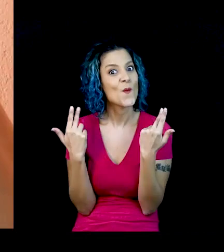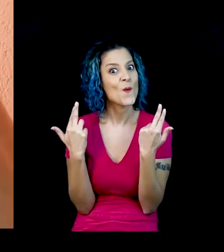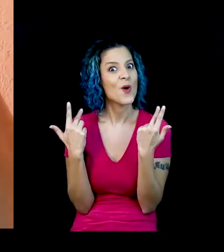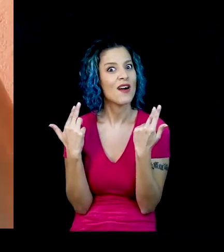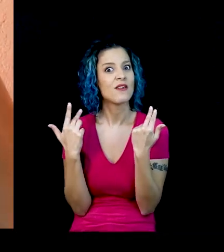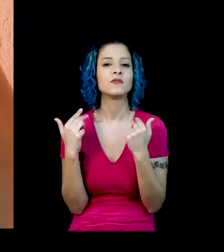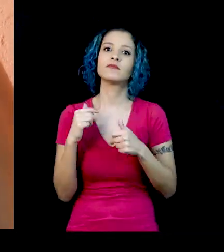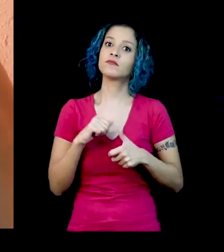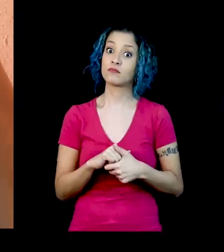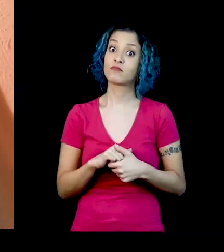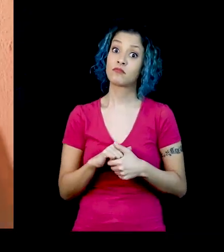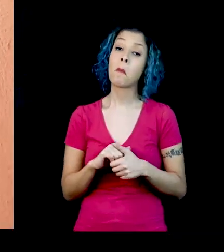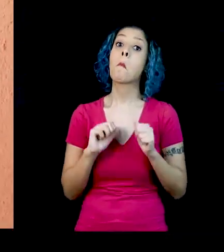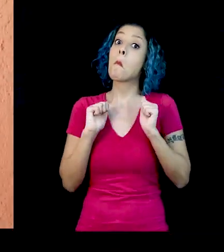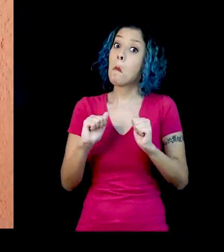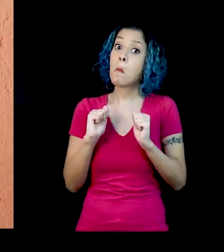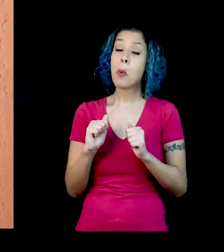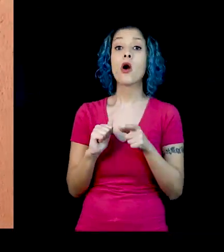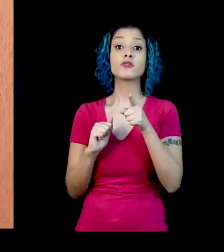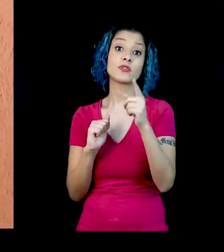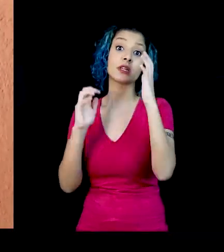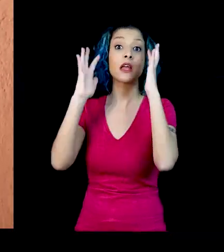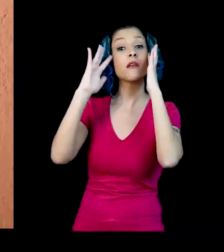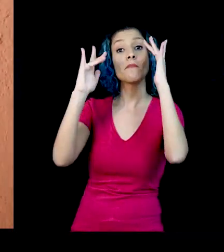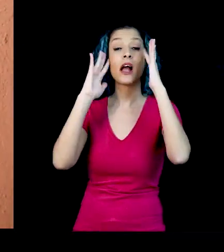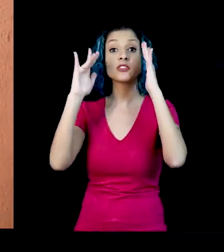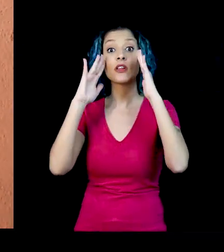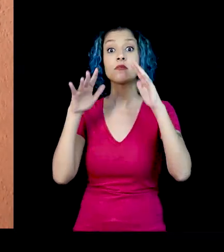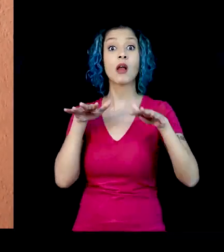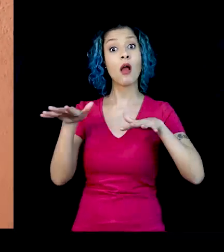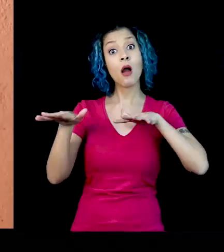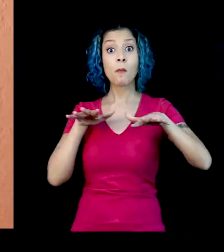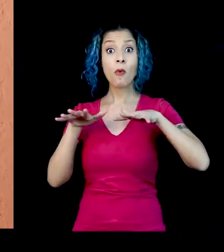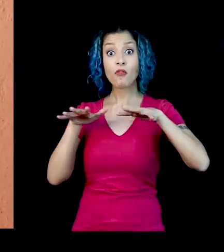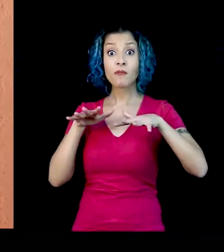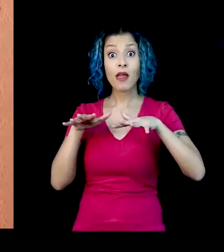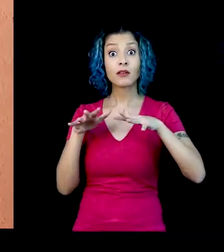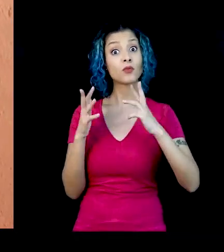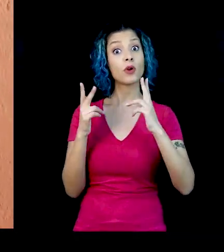Imagine que os movimentos saem de dentro do espelho